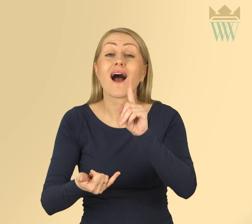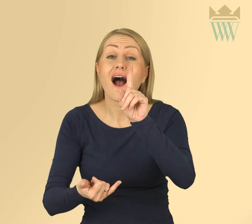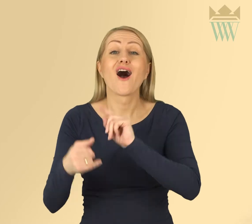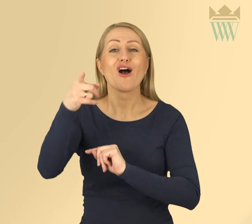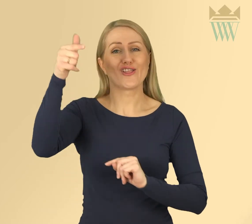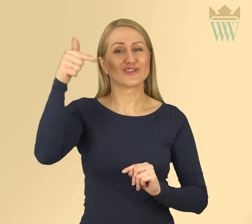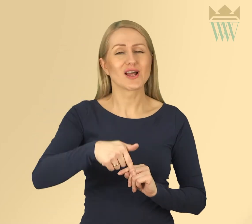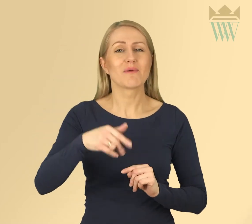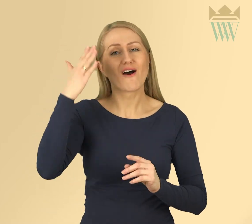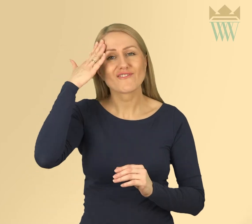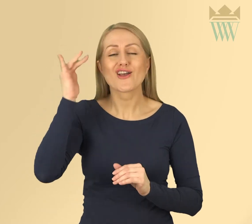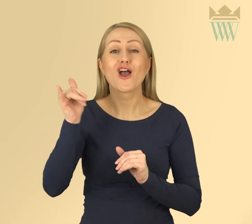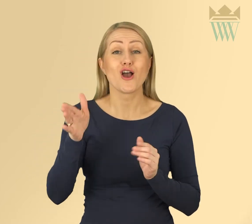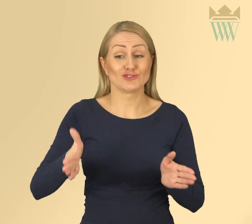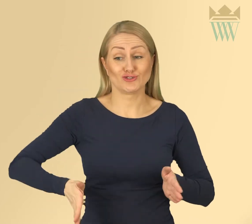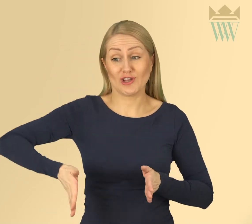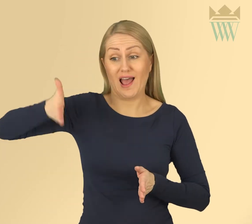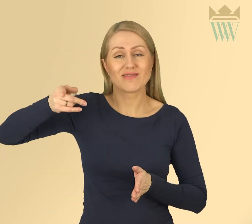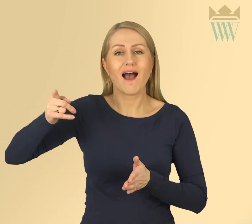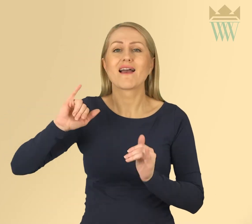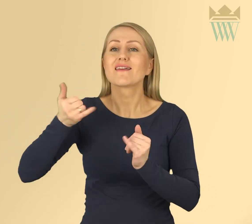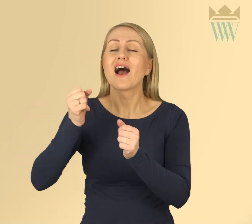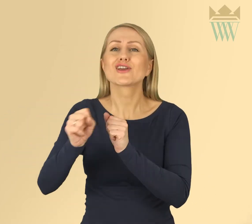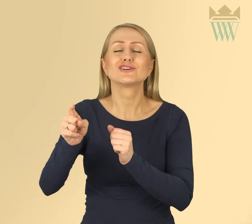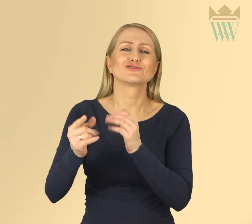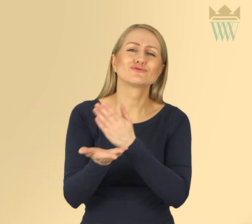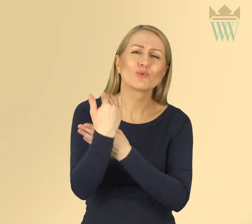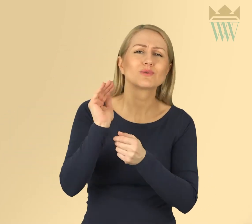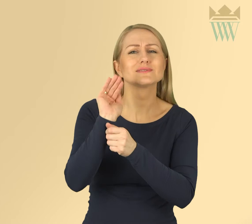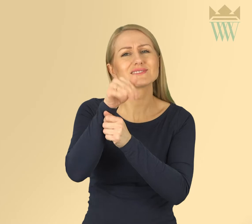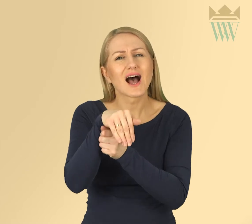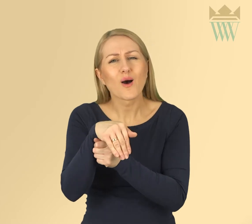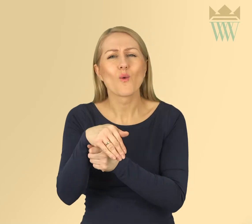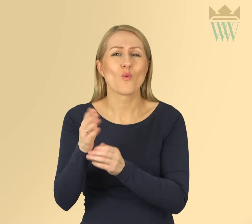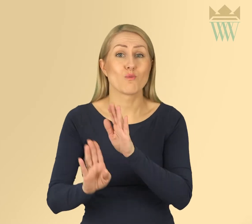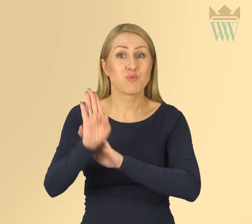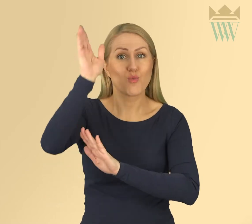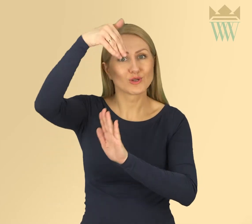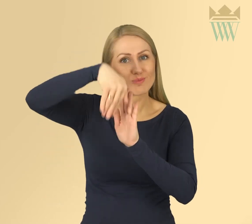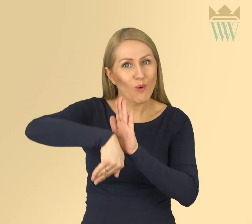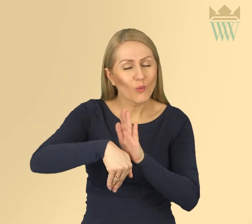Trzeba określić usytuowanie danej ściany względem stron świata.